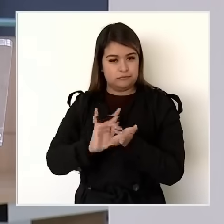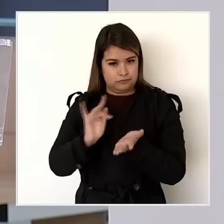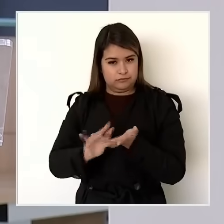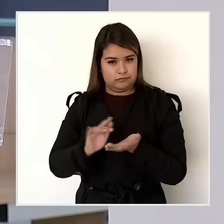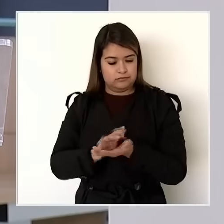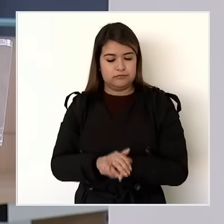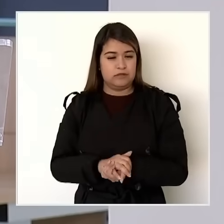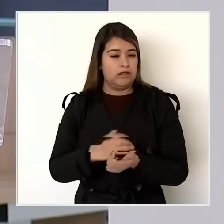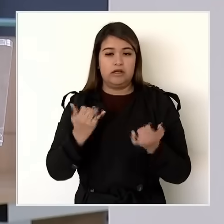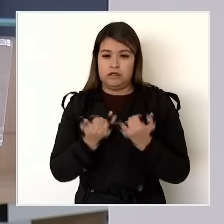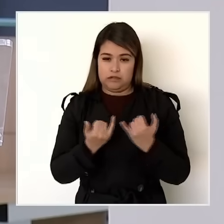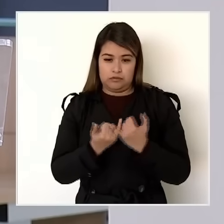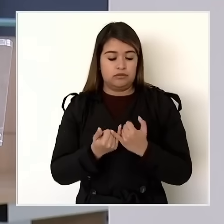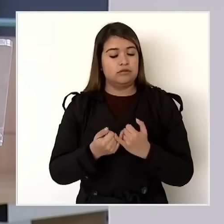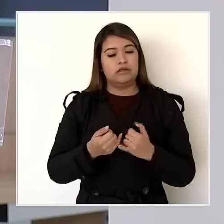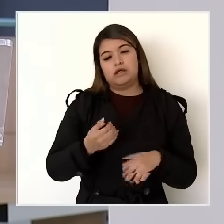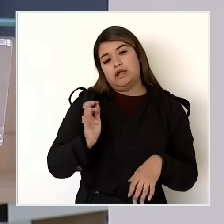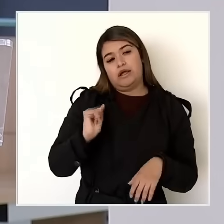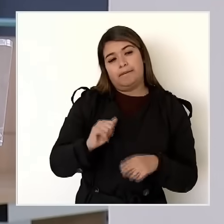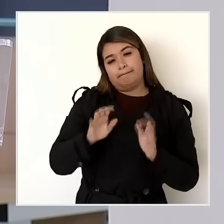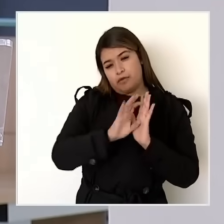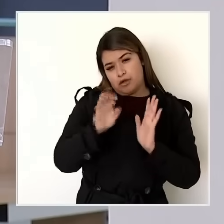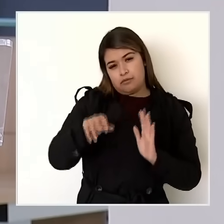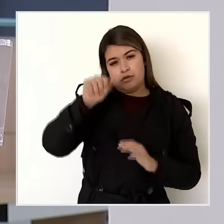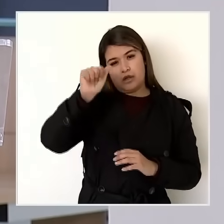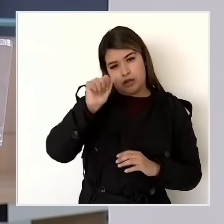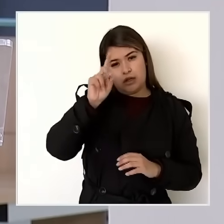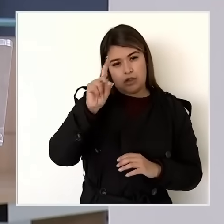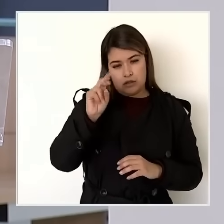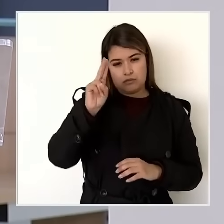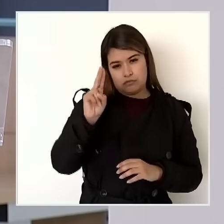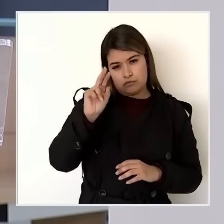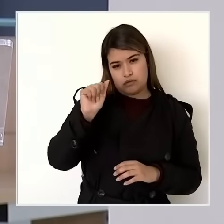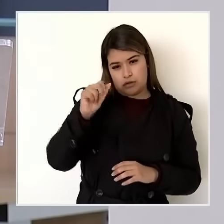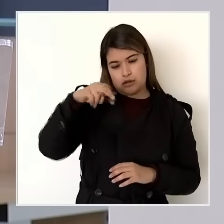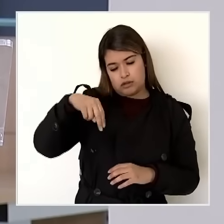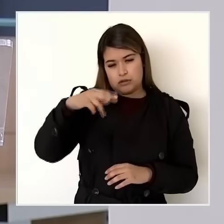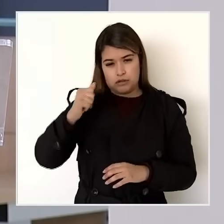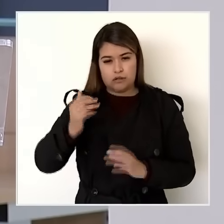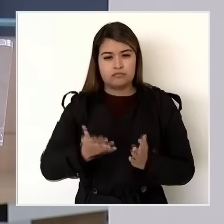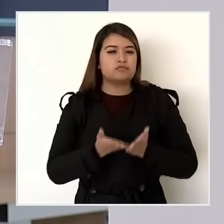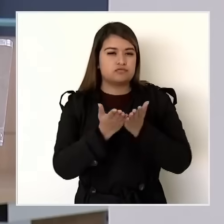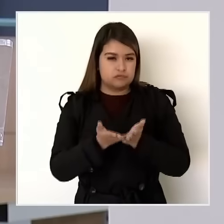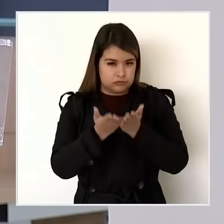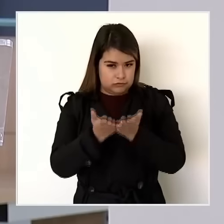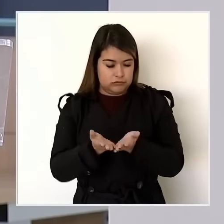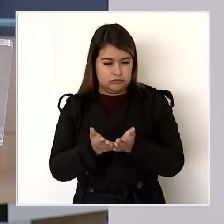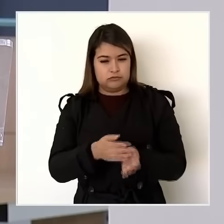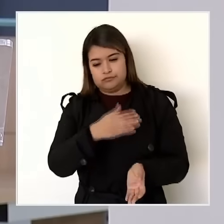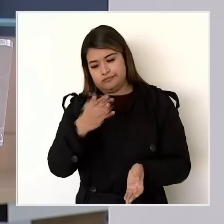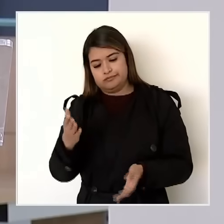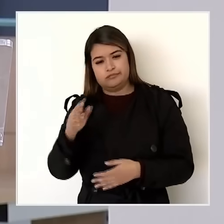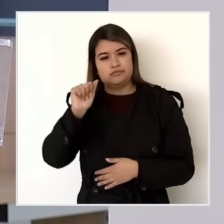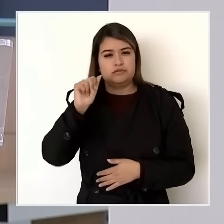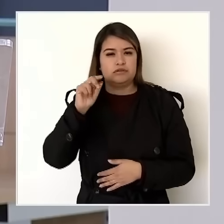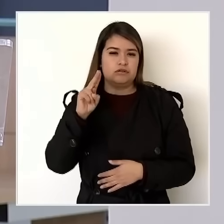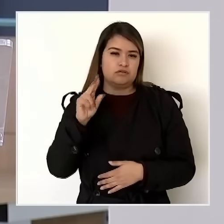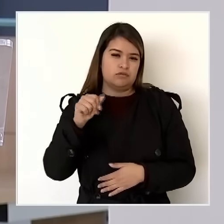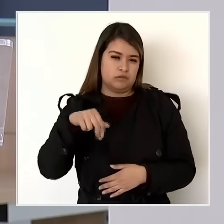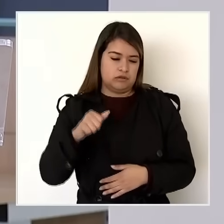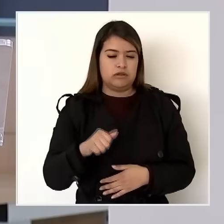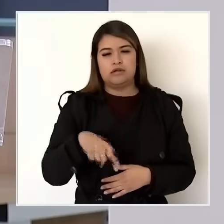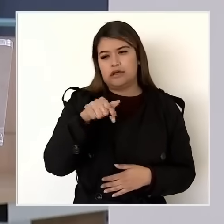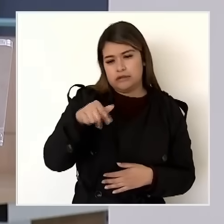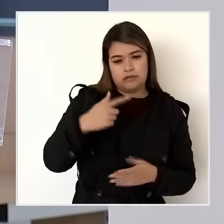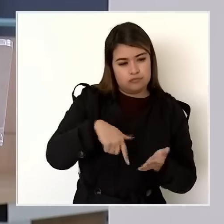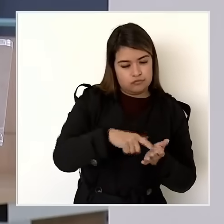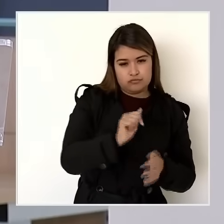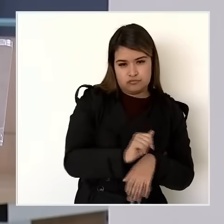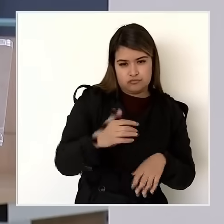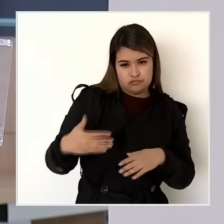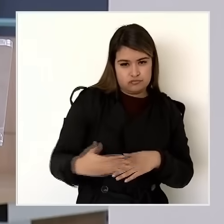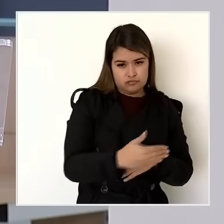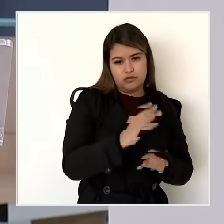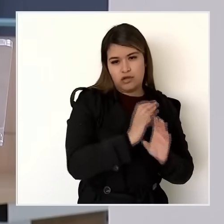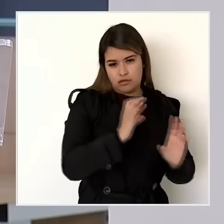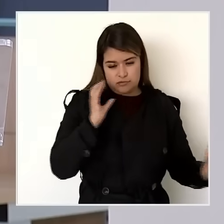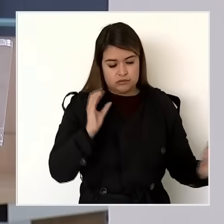aduanas terrestres el ejército, la Secretaría de la Defensa Nacional 1,250,000 millones de pesos.